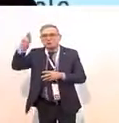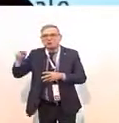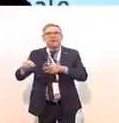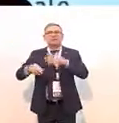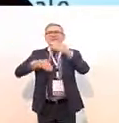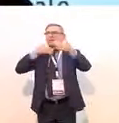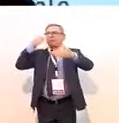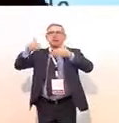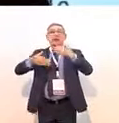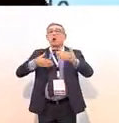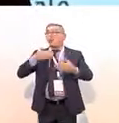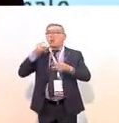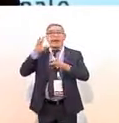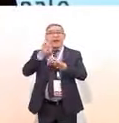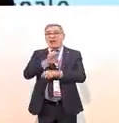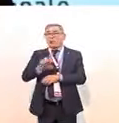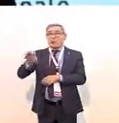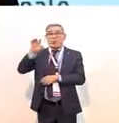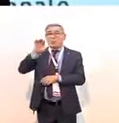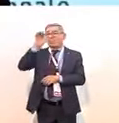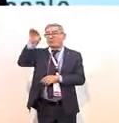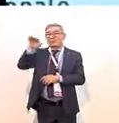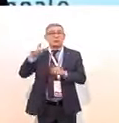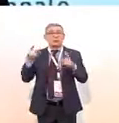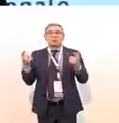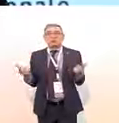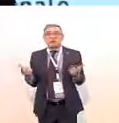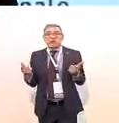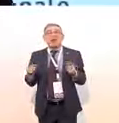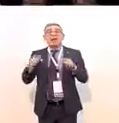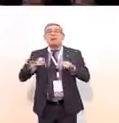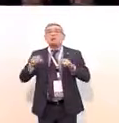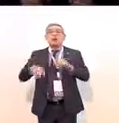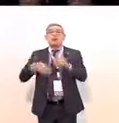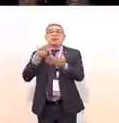non ha un domani. E porre questi temi non è da populisti, è da quelli che vogliono